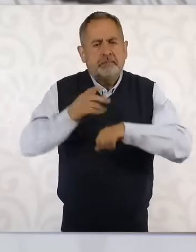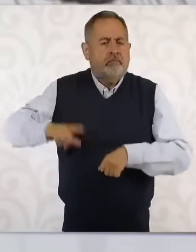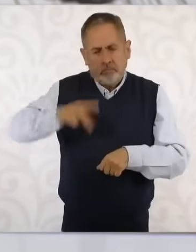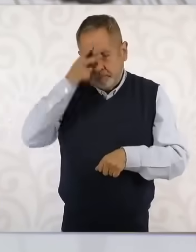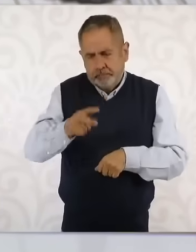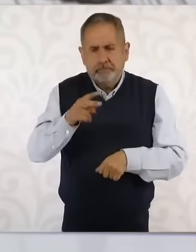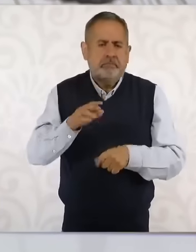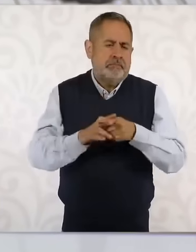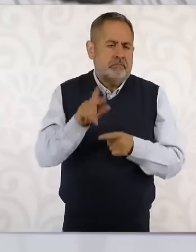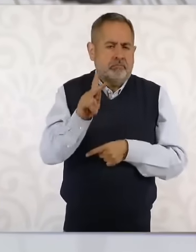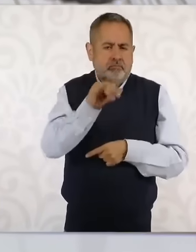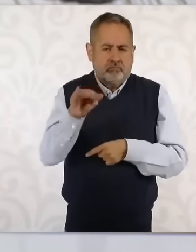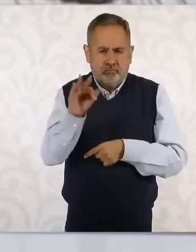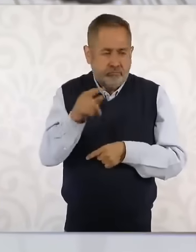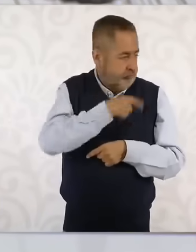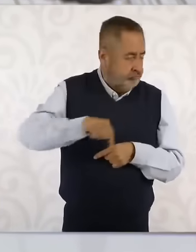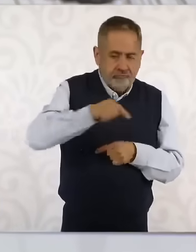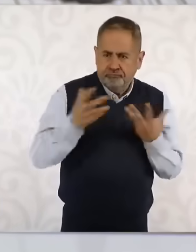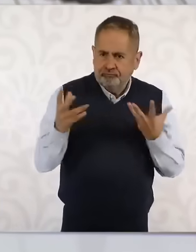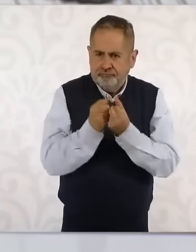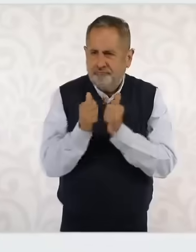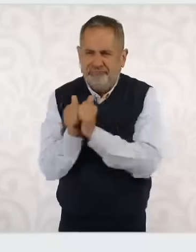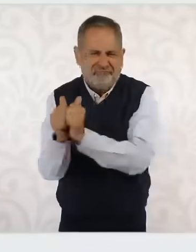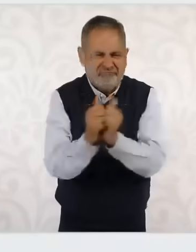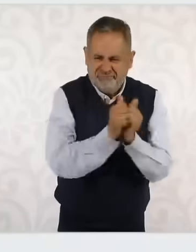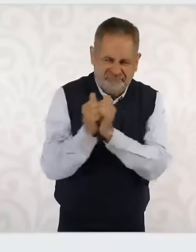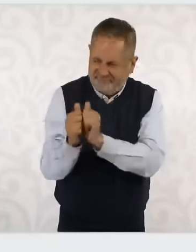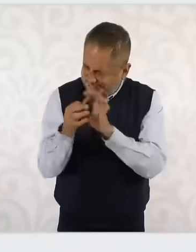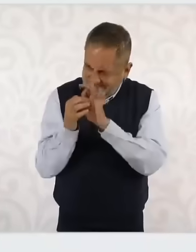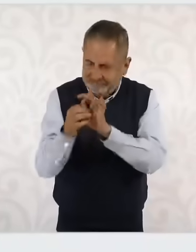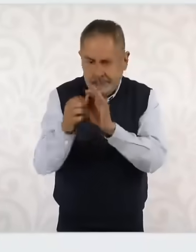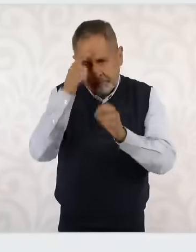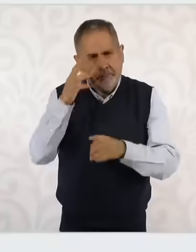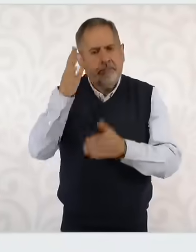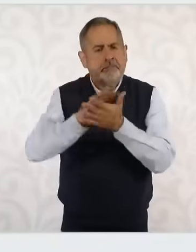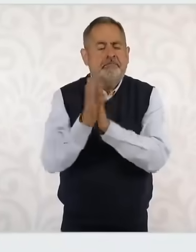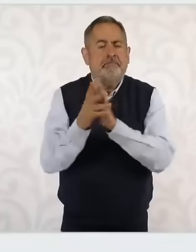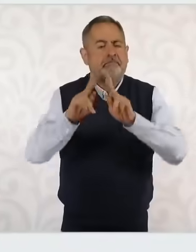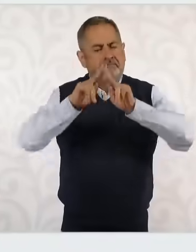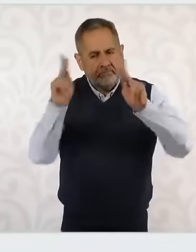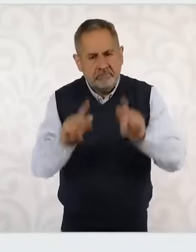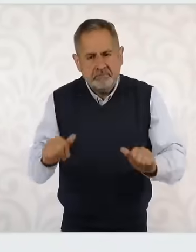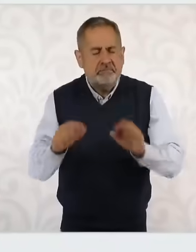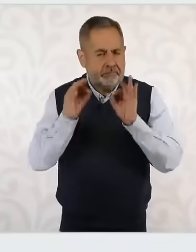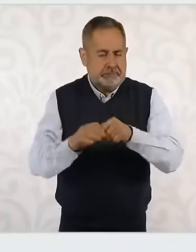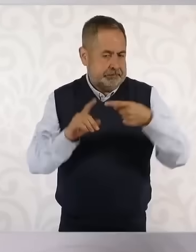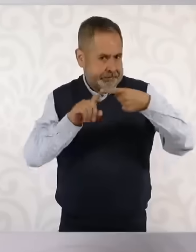poder judicial avanzar en la seguridad y la paz en nuestro país. Ese es el primer tema. Lo segundo,